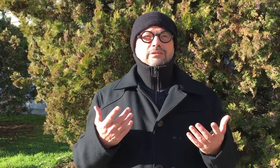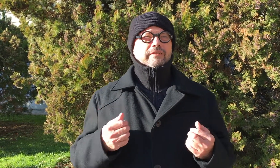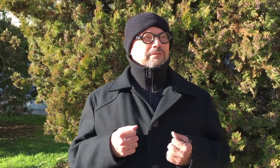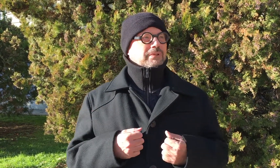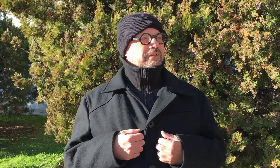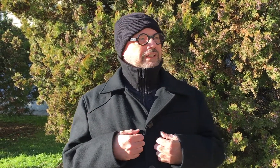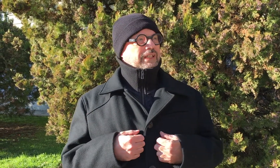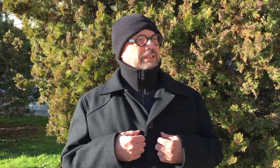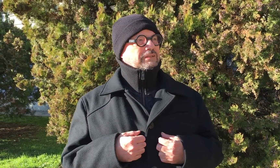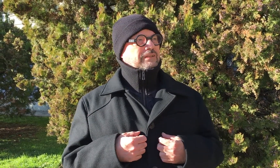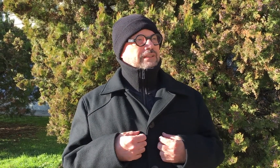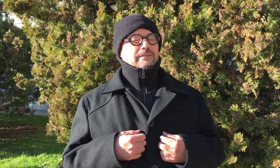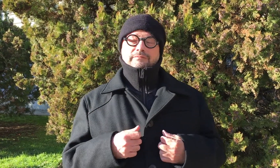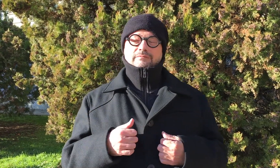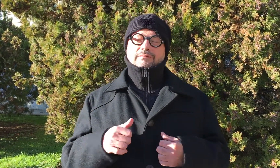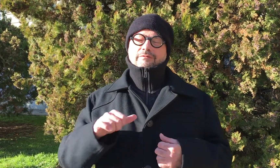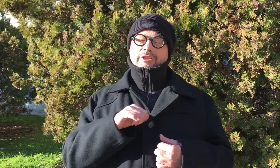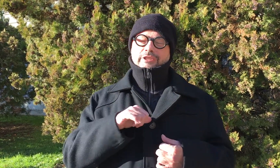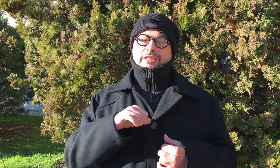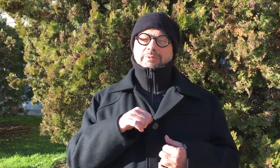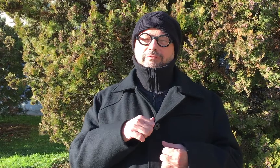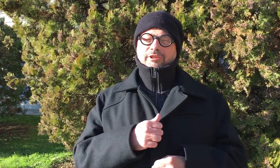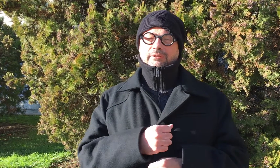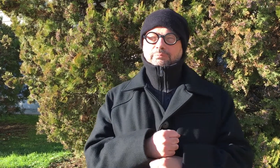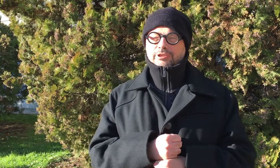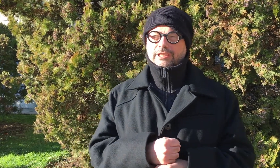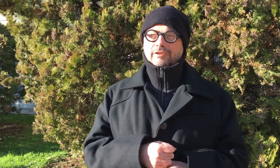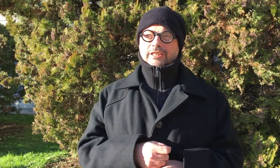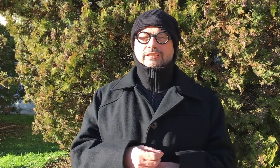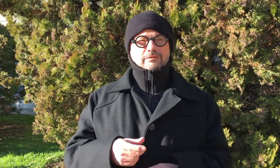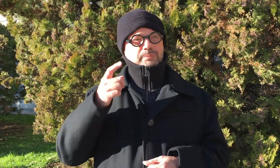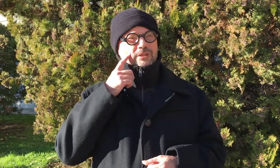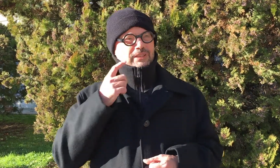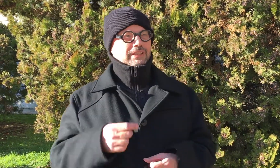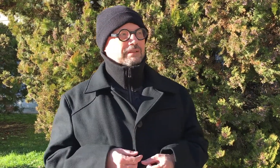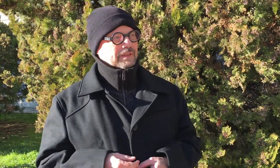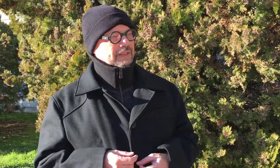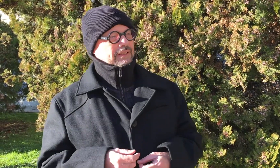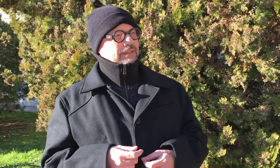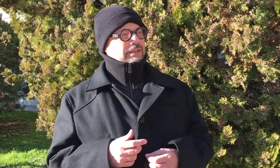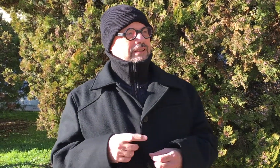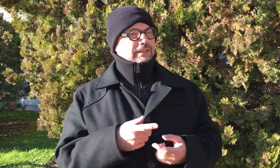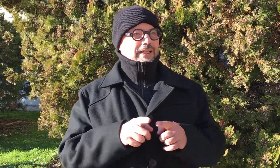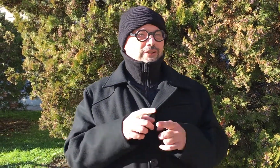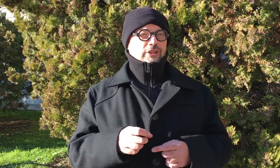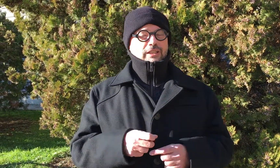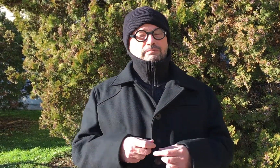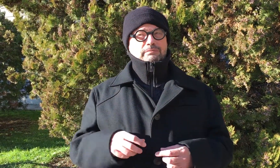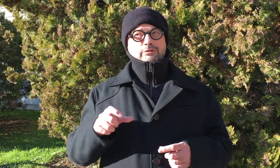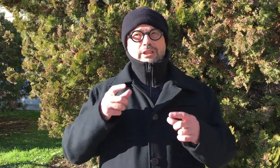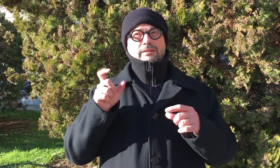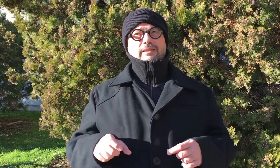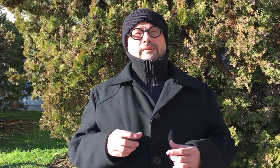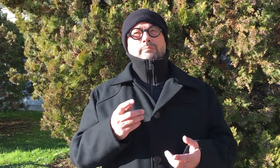Uglavnom, vrlo zanimljiv posao jer upoznajete različite ljude